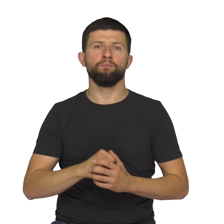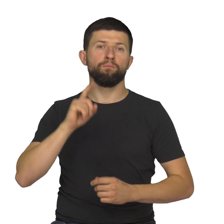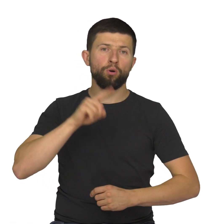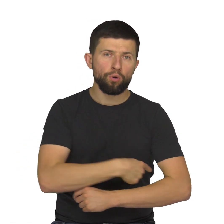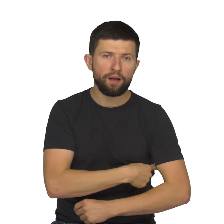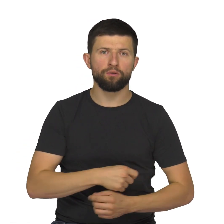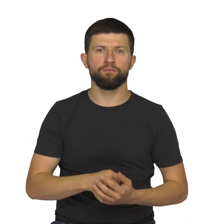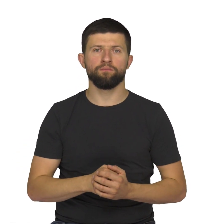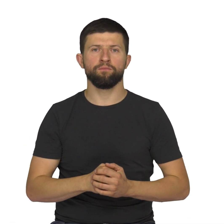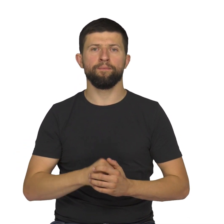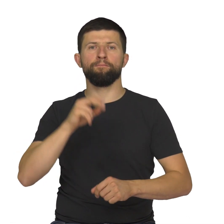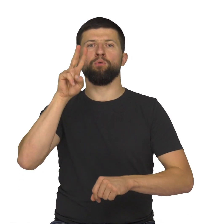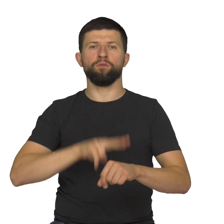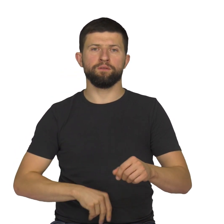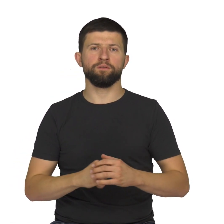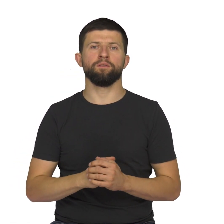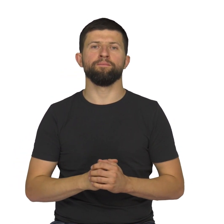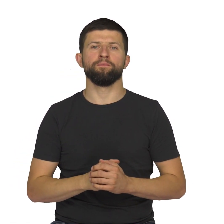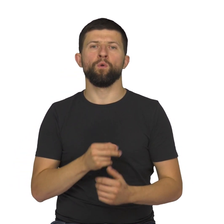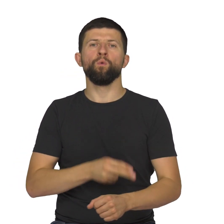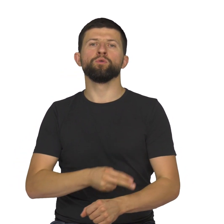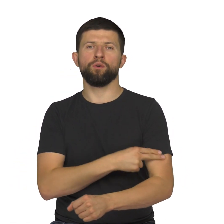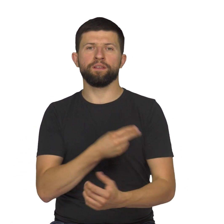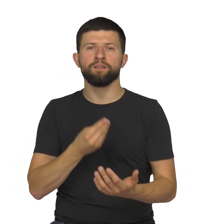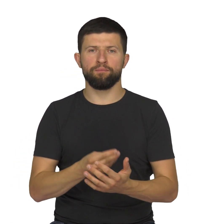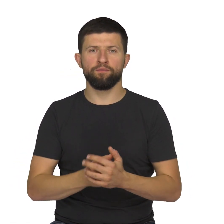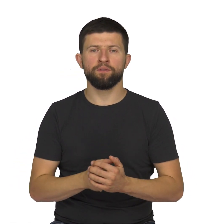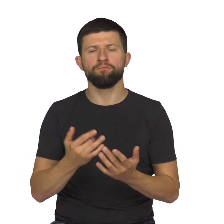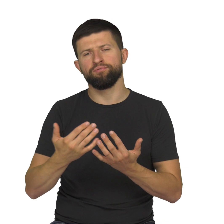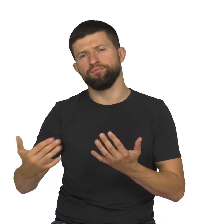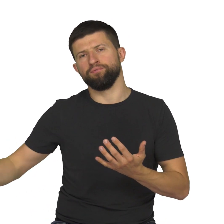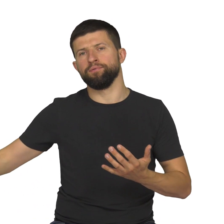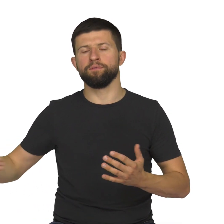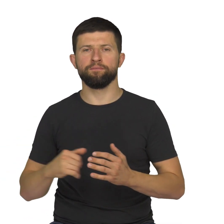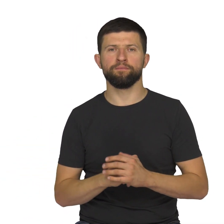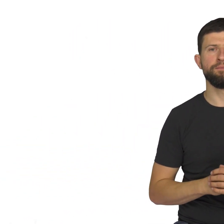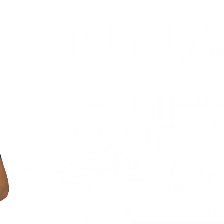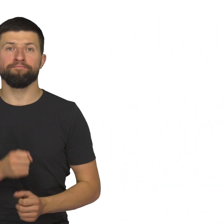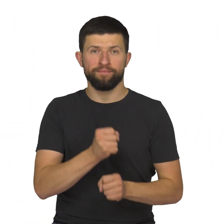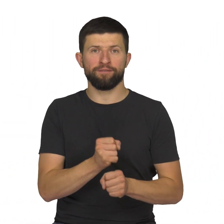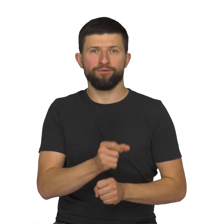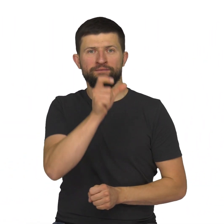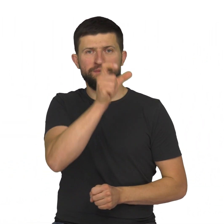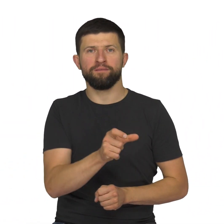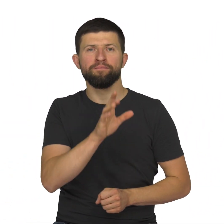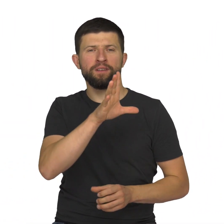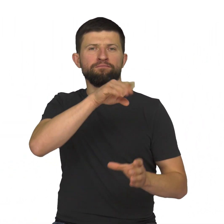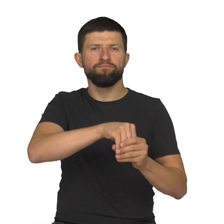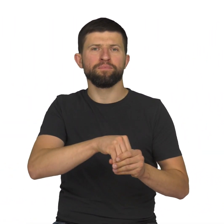prokuratury, policji albo urzędu skarbowego itp. Dla pracownika